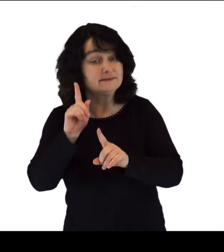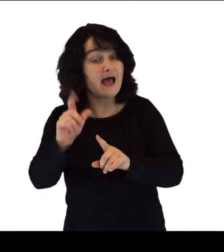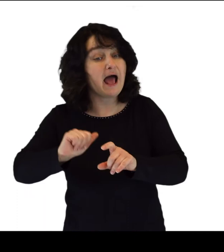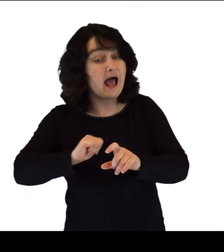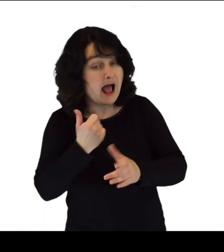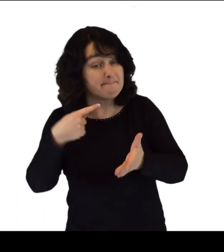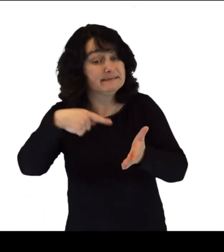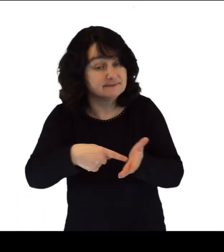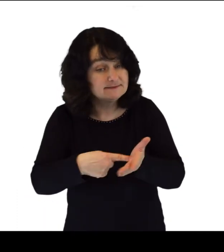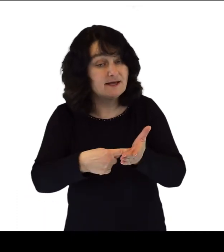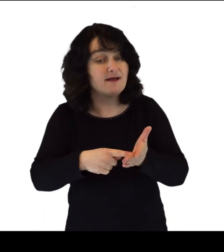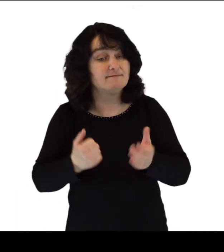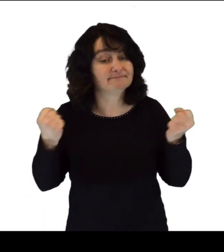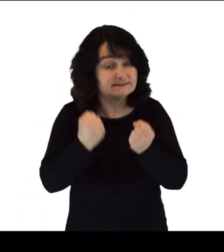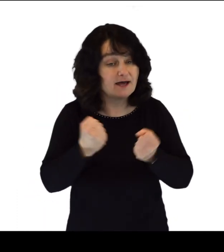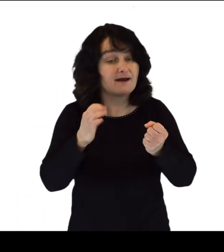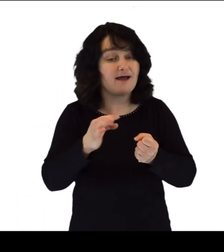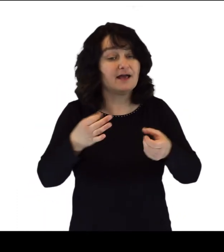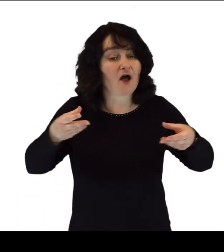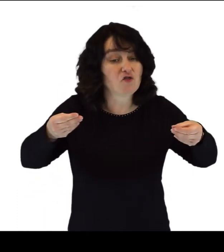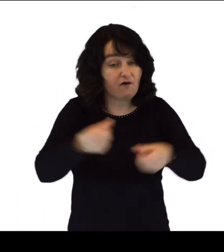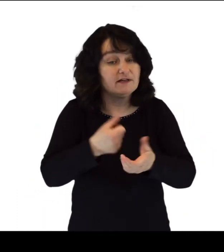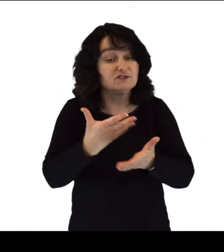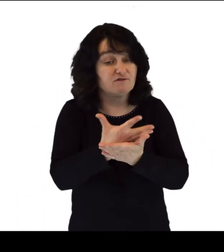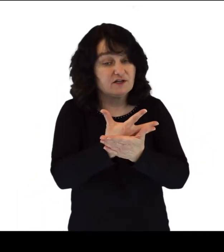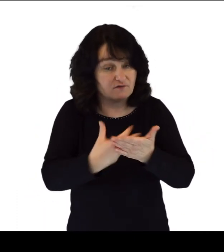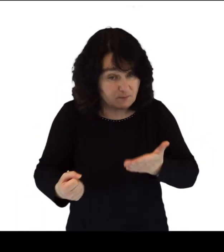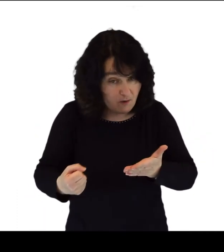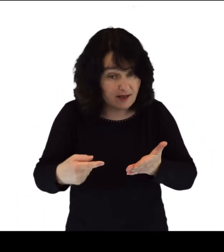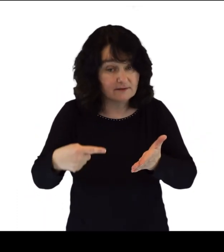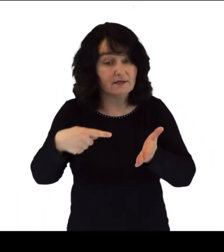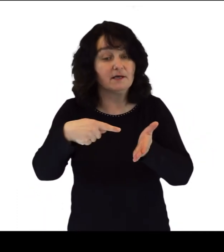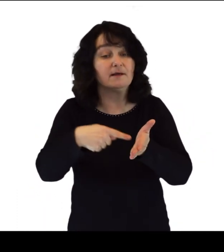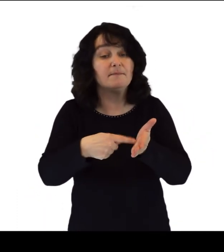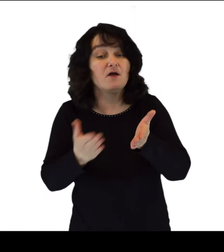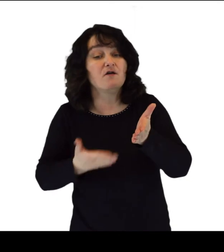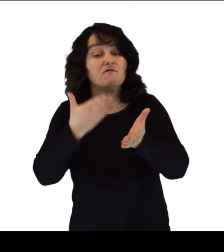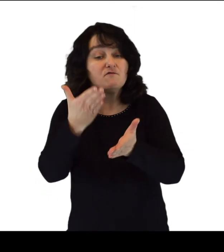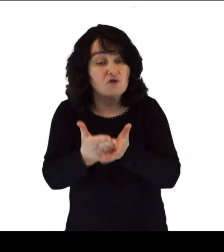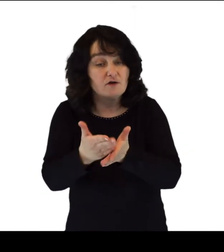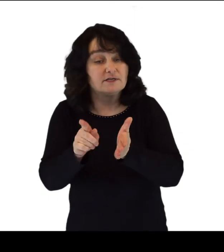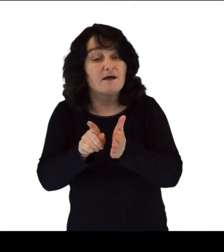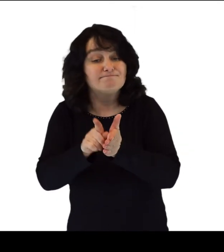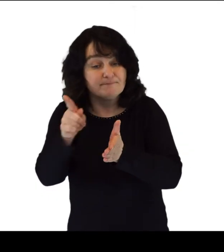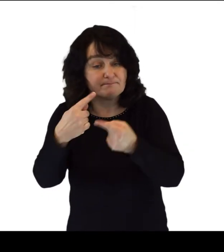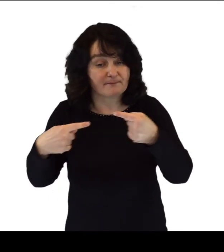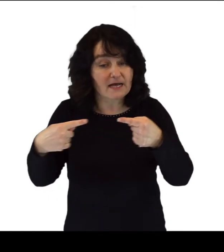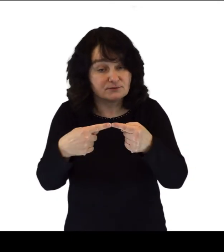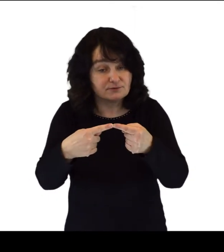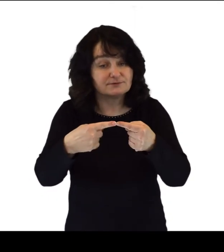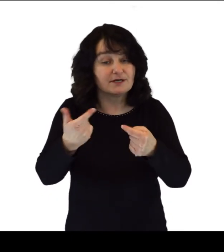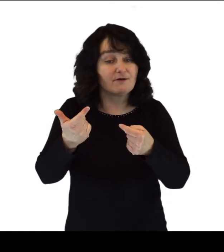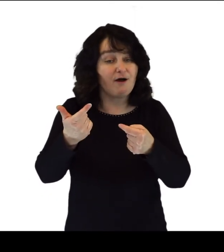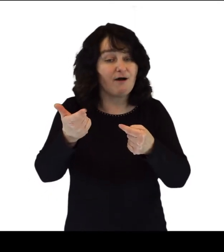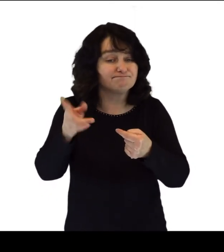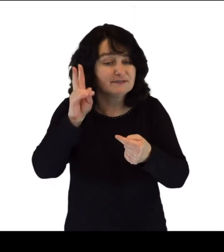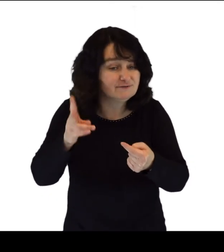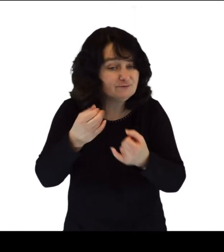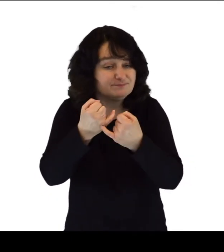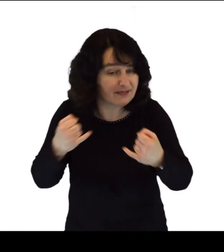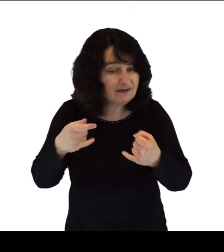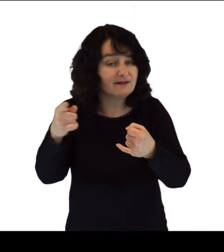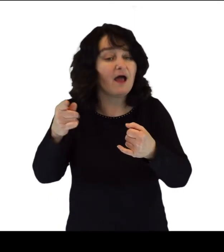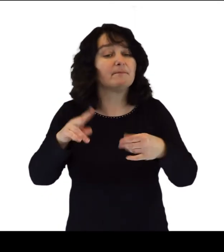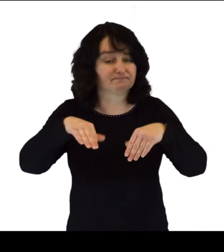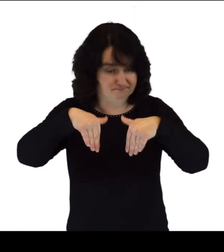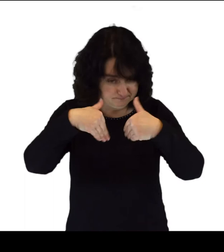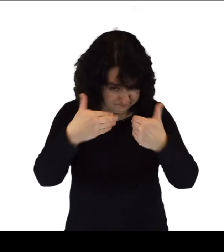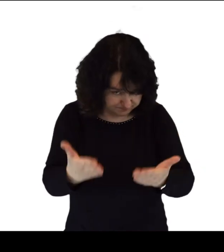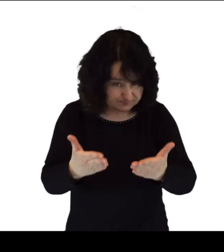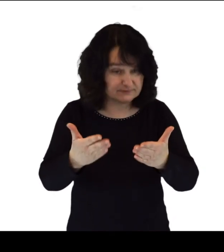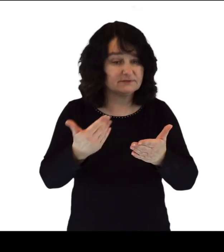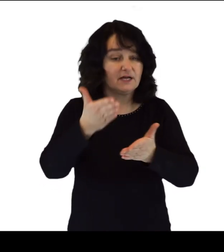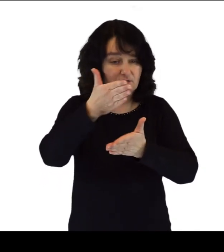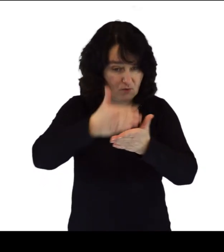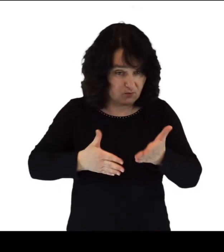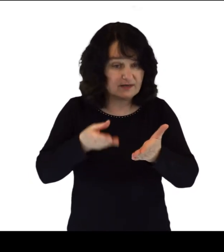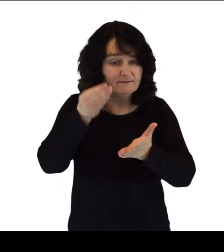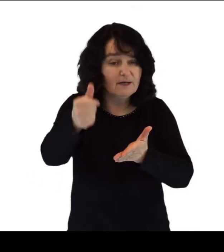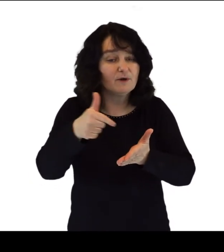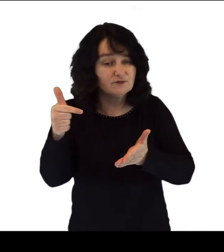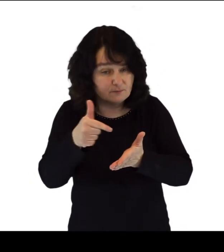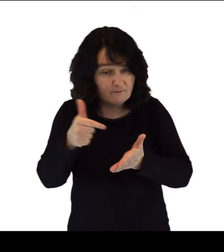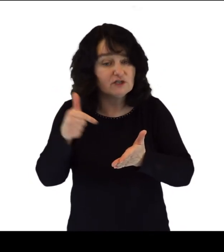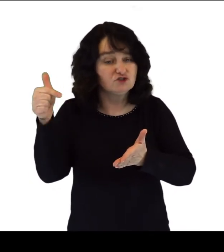dla celów ubiegania się o dofinasowania do wynagrodzeń - wniosek do odpowiedniego organu o przyznanie ulgi w zapłacie zobowiązania,